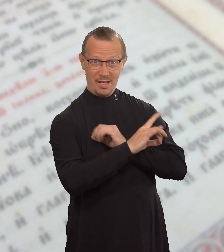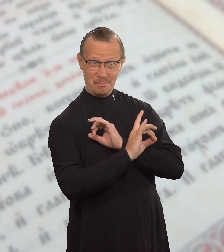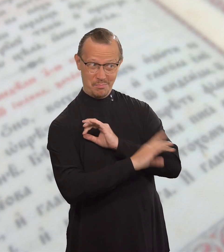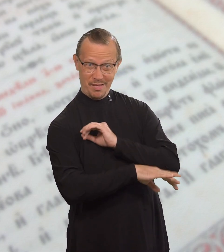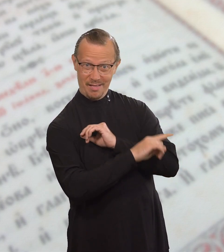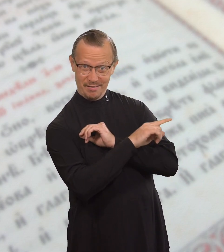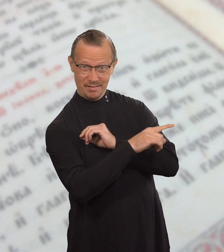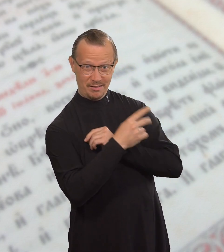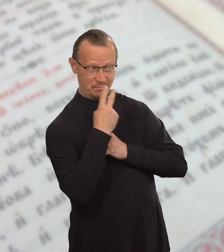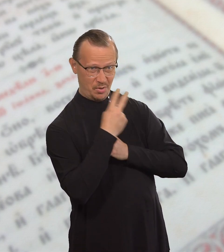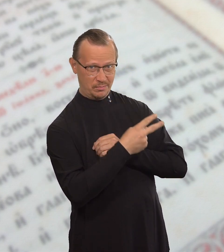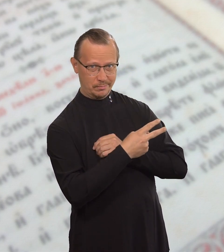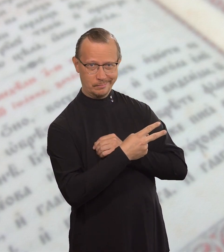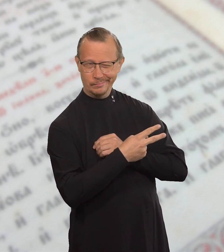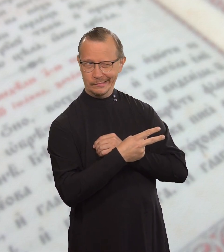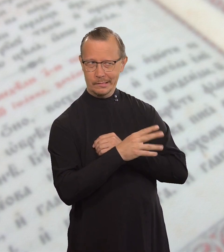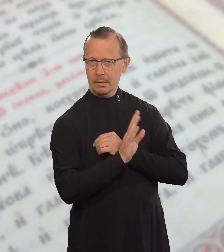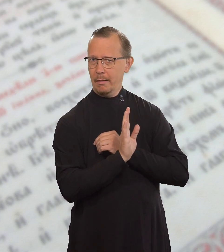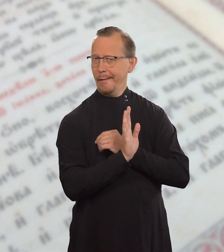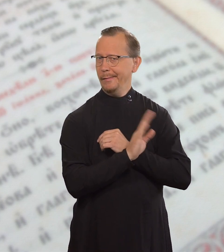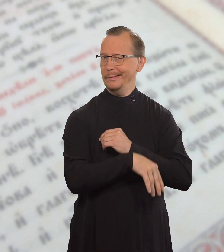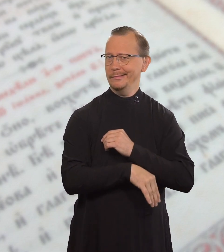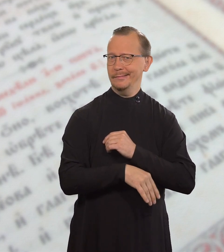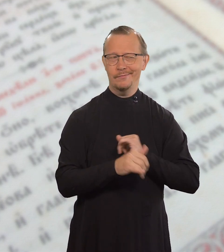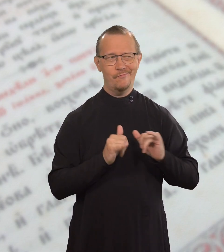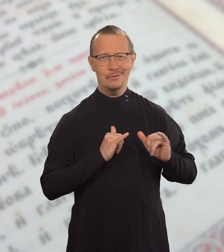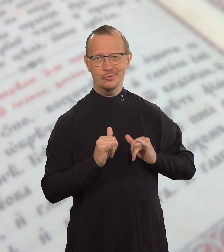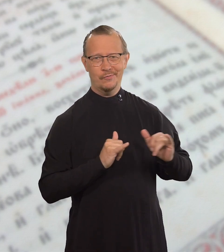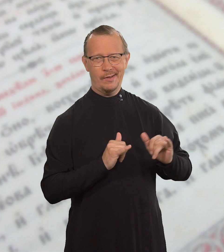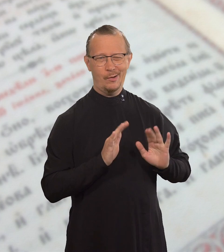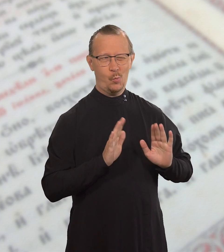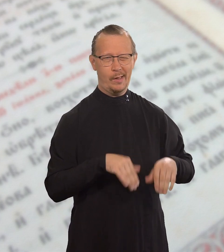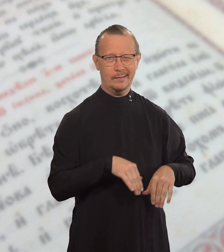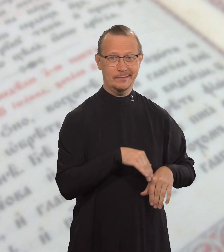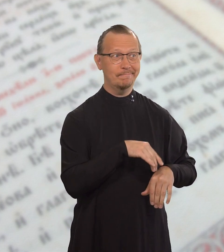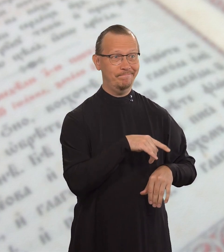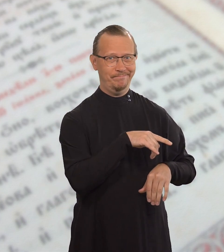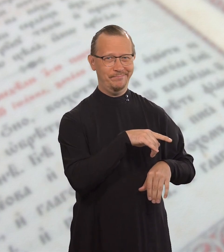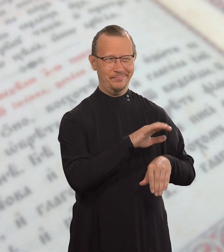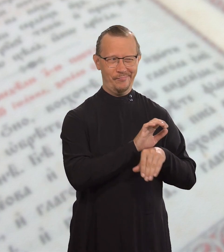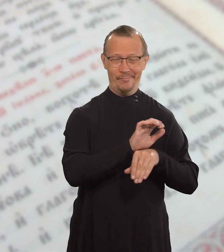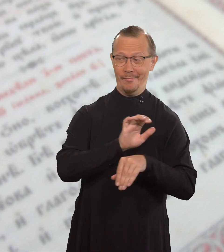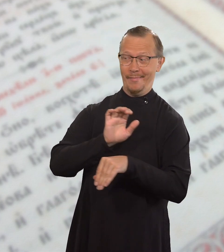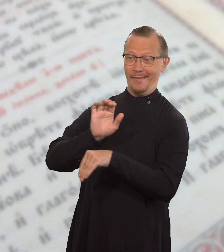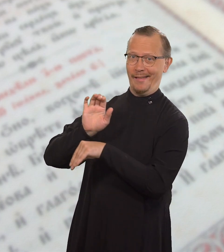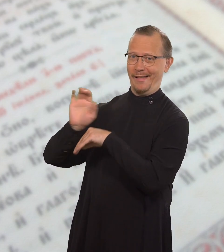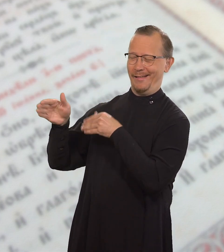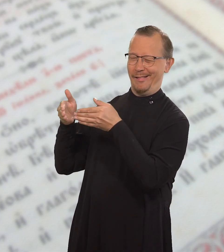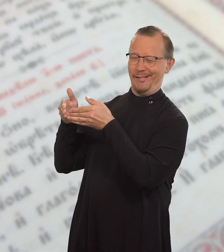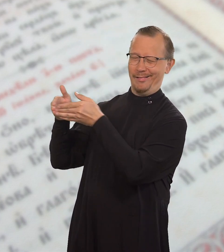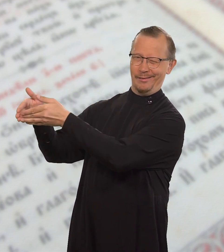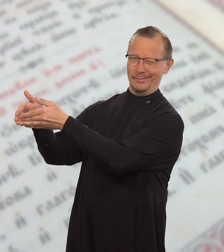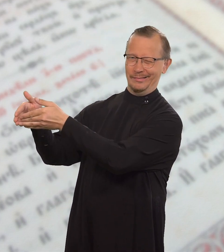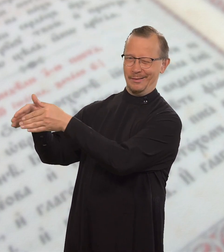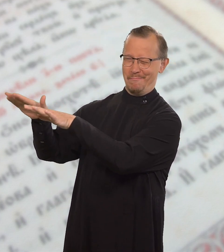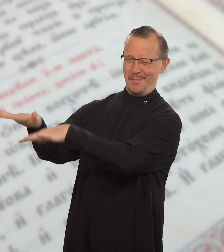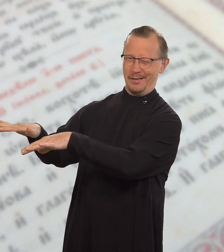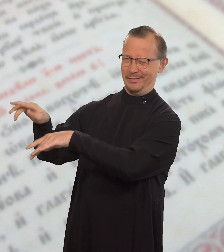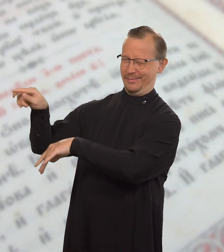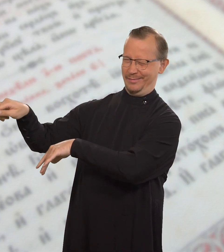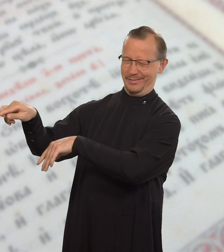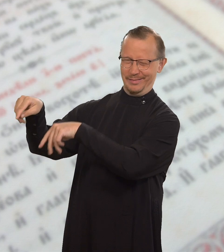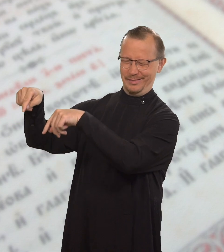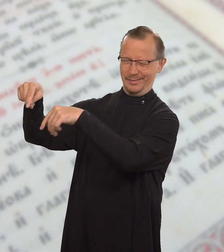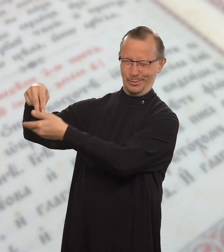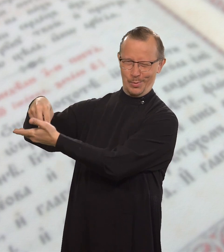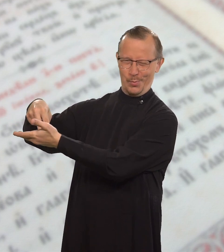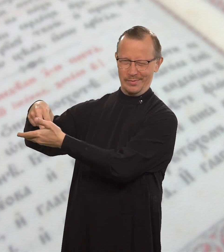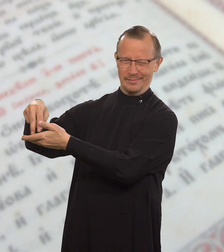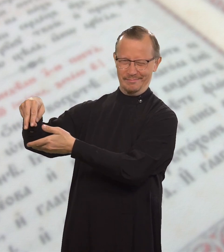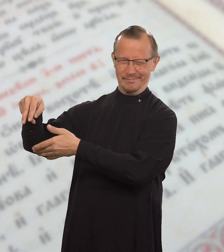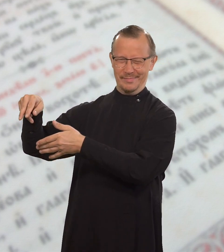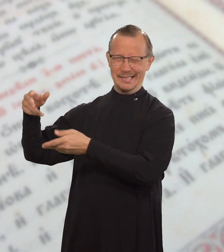А бедному скажете: «Ты стань вон там»